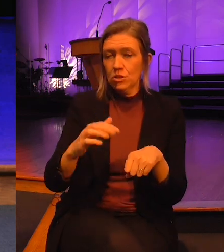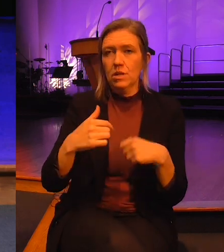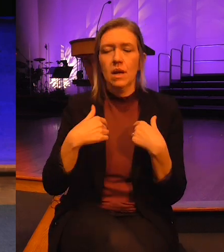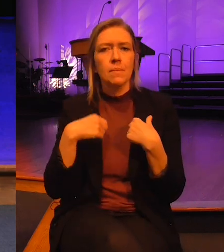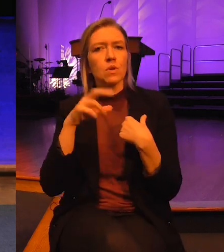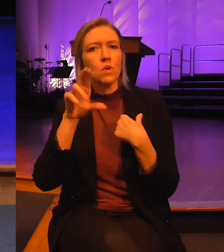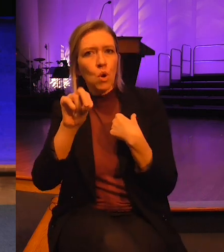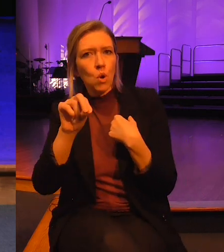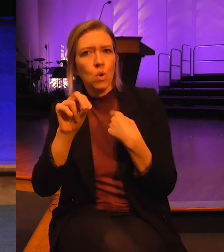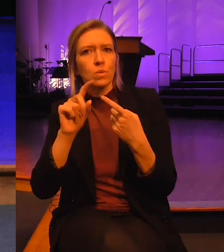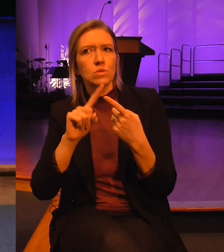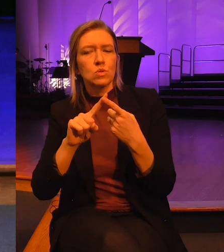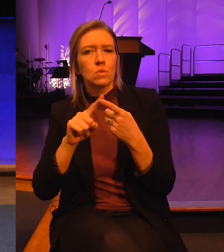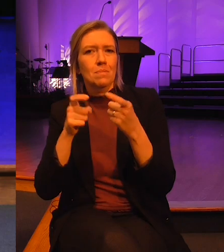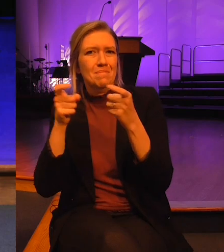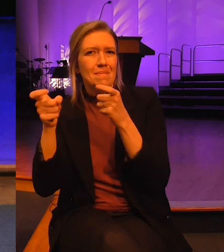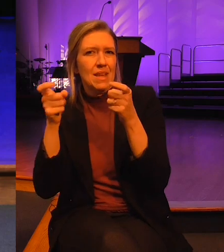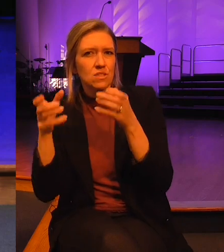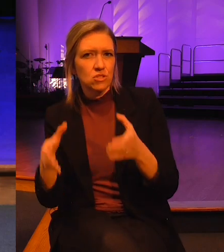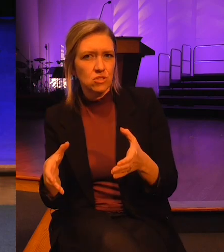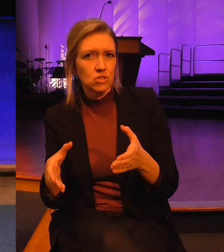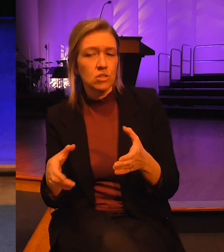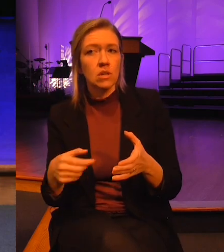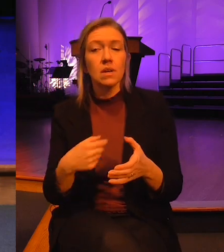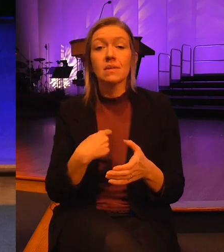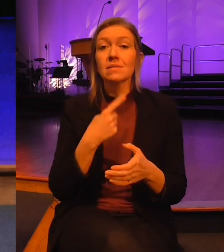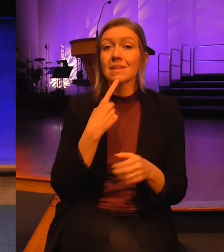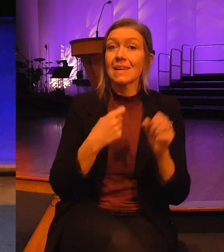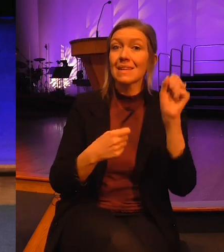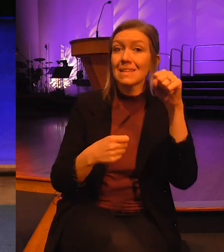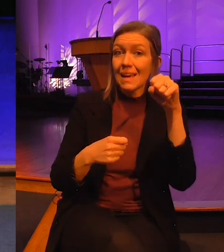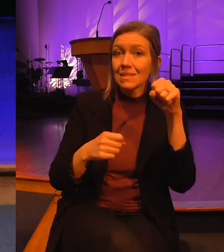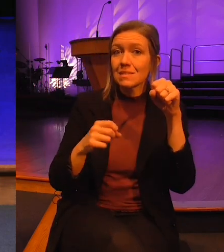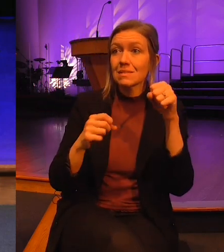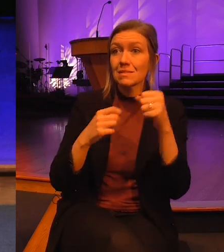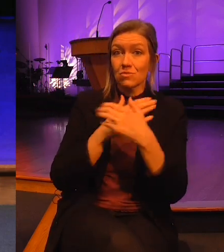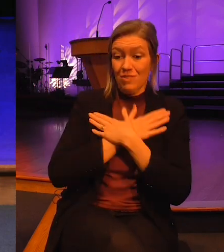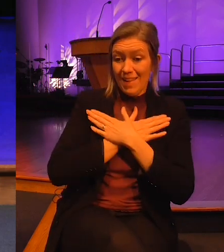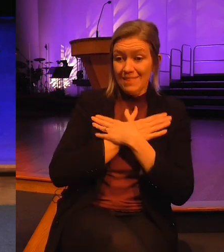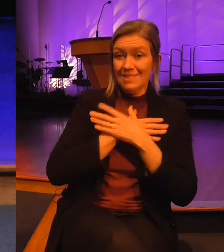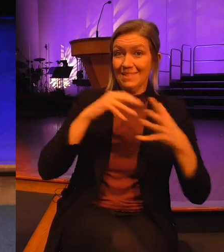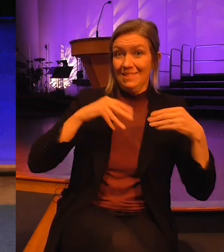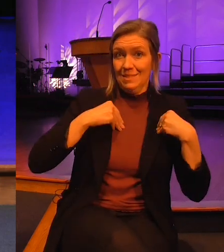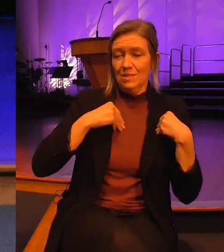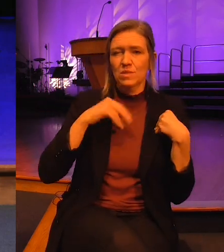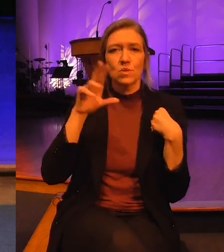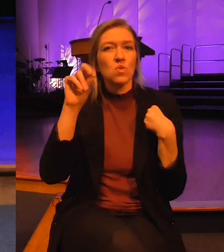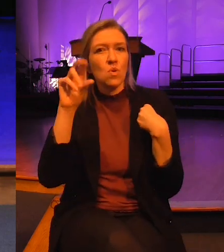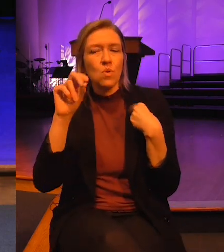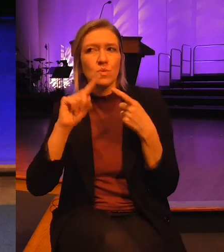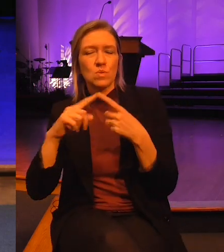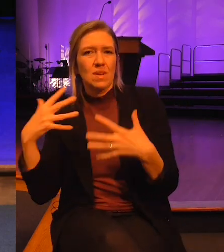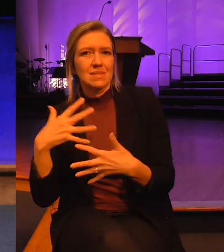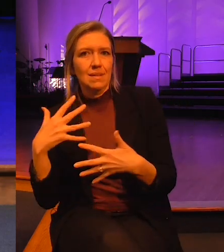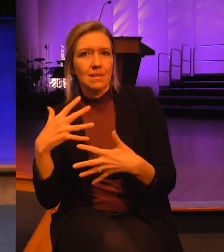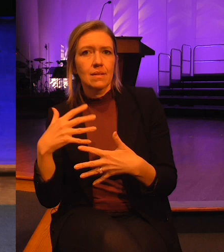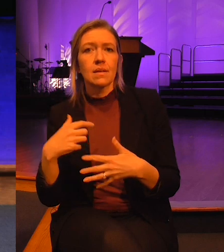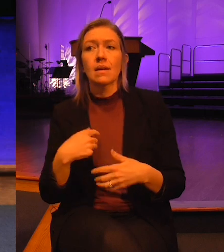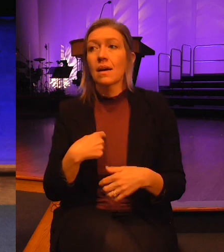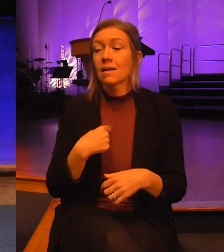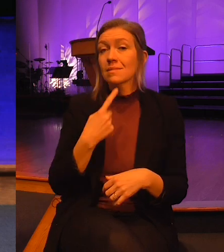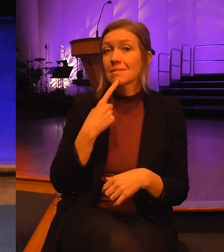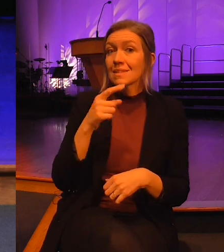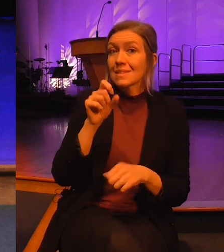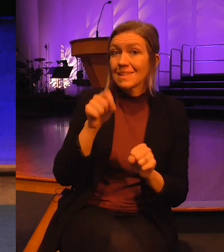Estoy diciendo sí al descanso, no a la ansiedad. Veo que digo sí a ser un buen padre y no